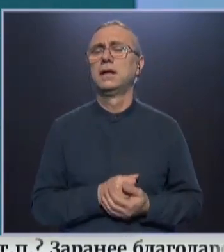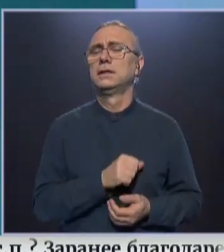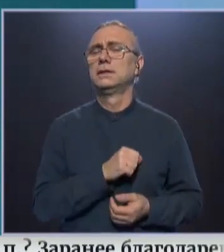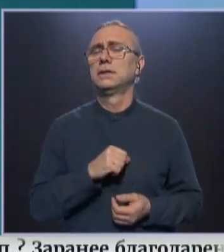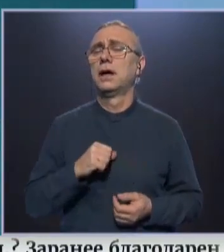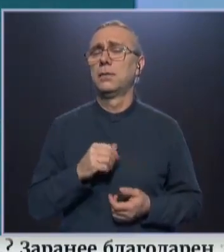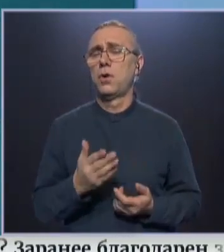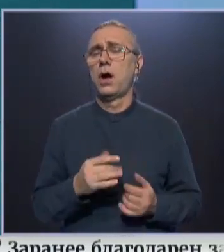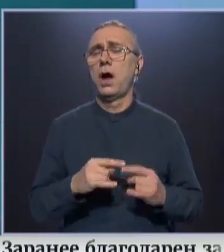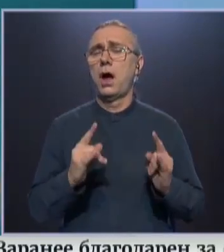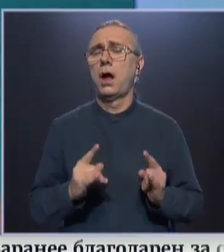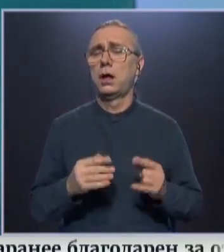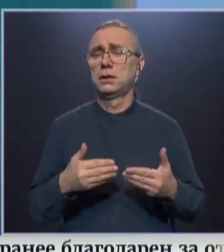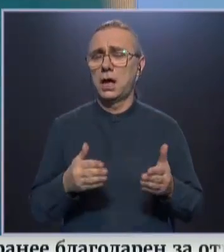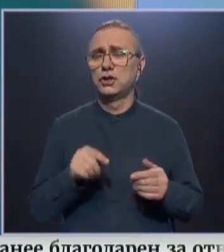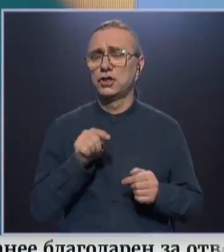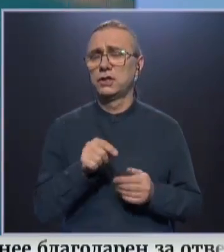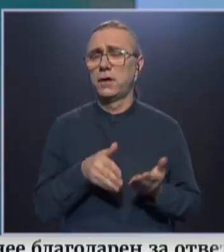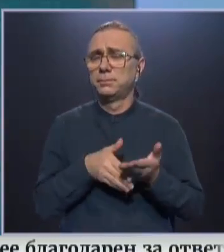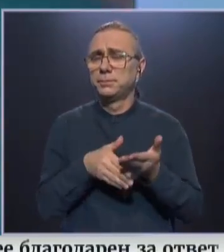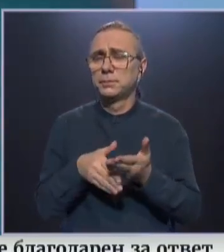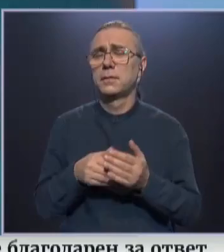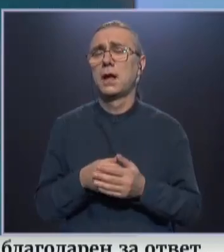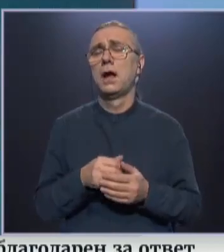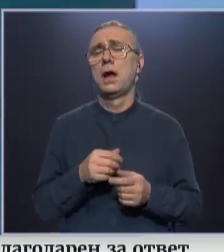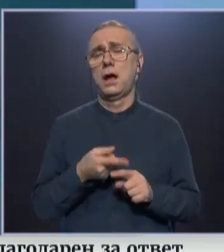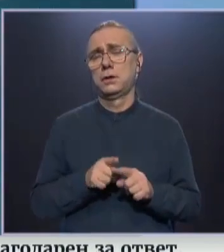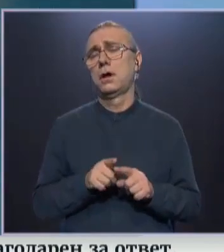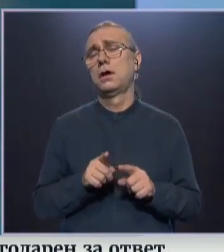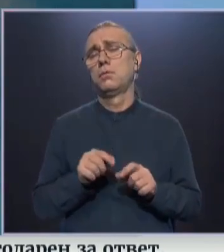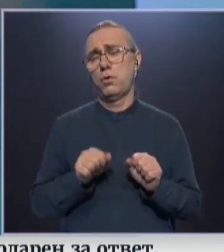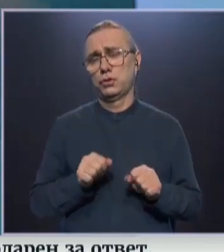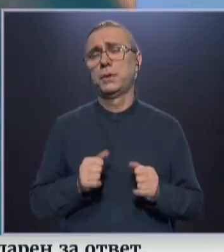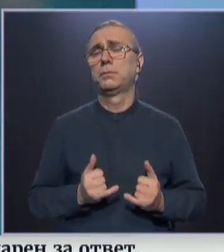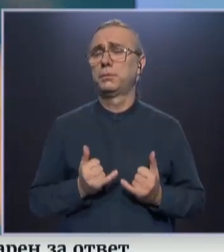быть и почти но а некоторым если не хиротони то хиротесей